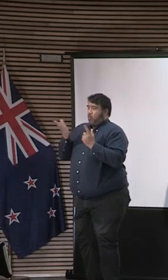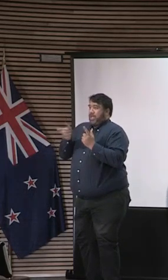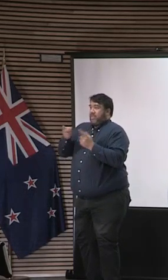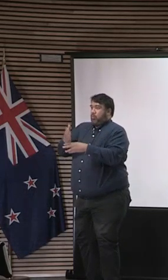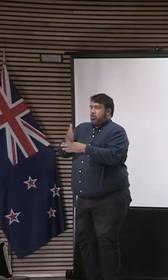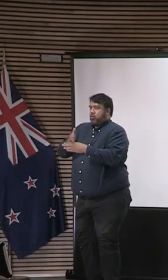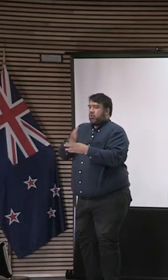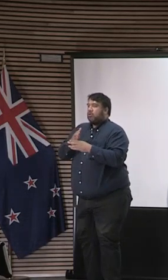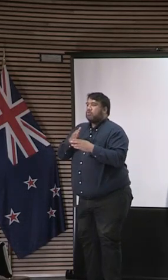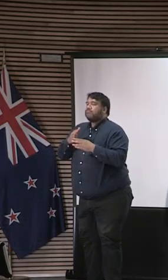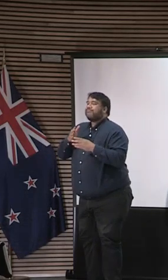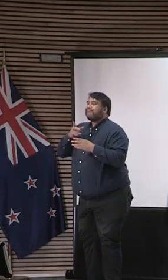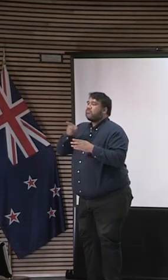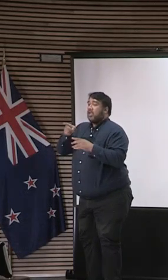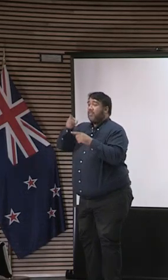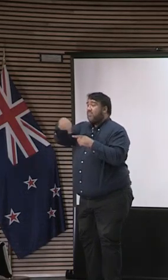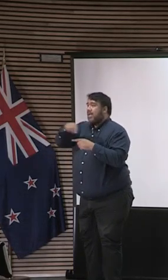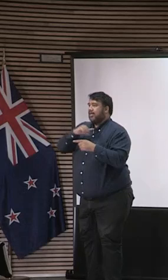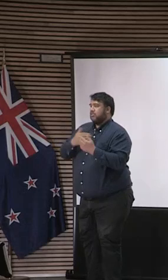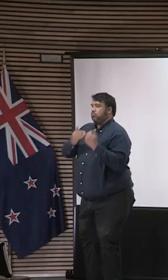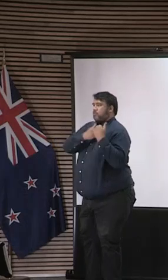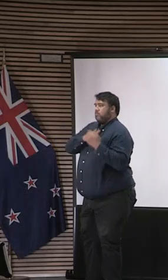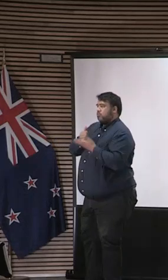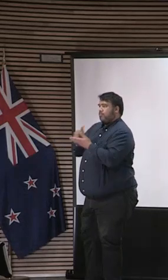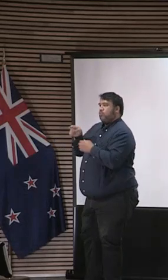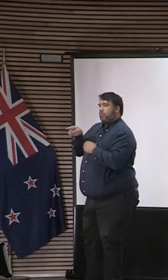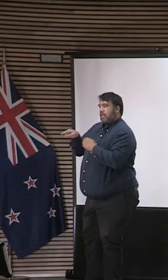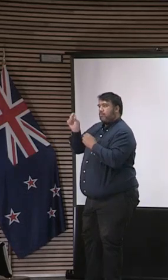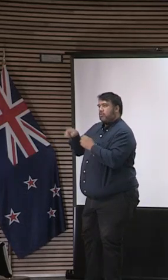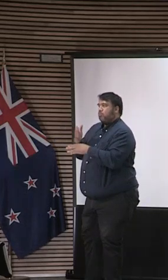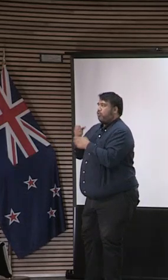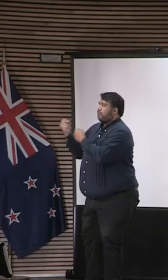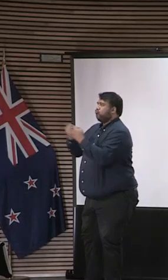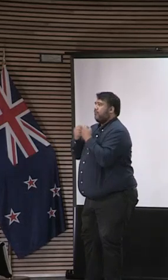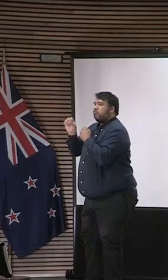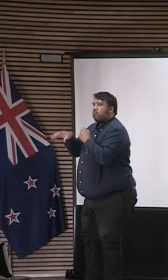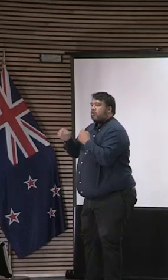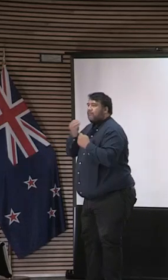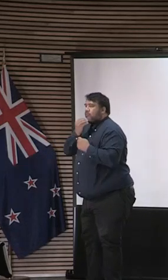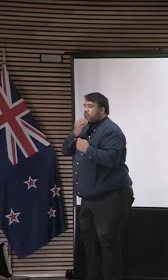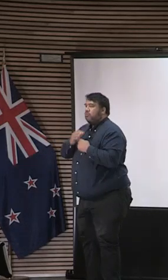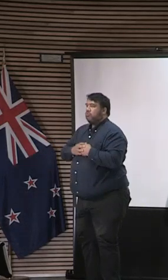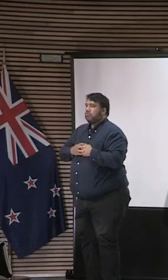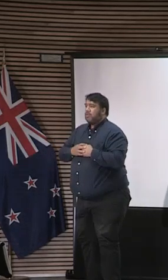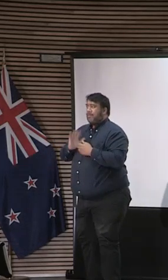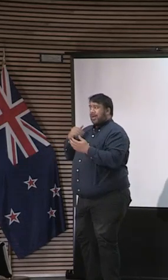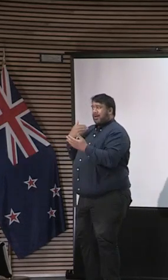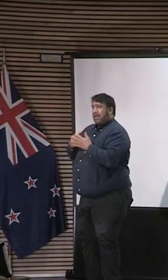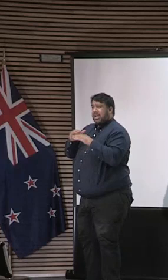tohu a-ringa, ka whaihua. Te mau i te kanohi ki te mea e tika